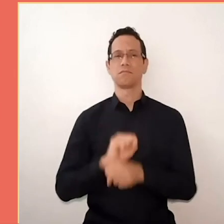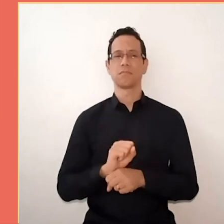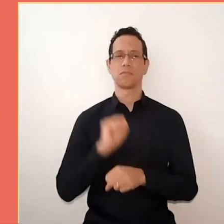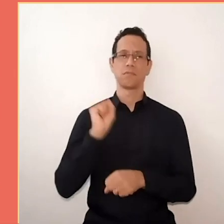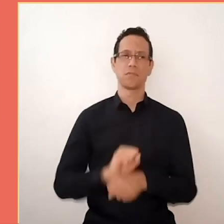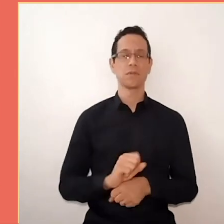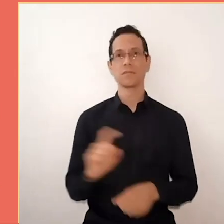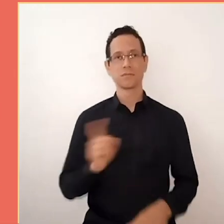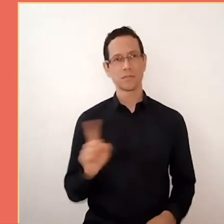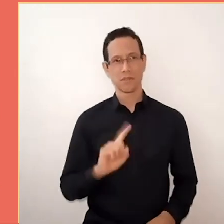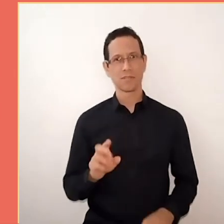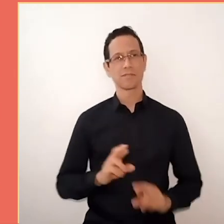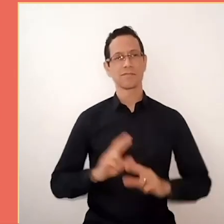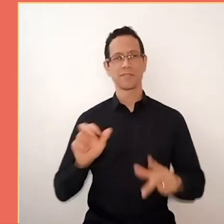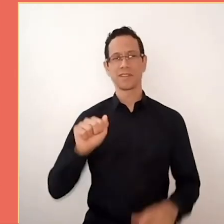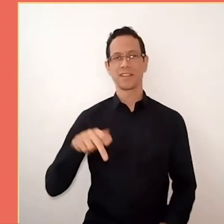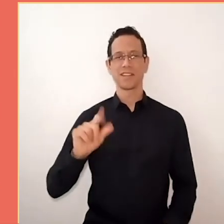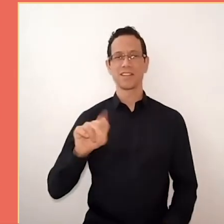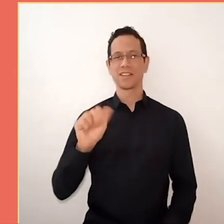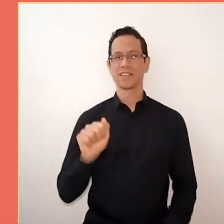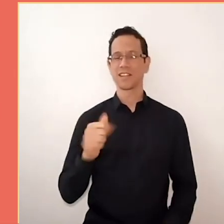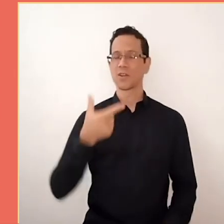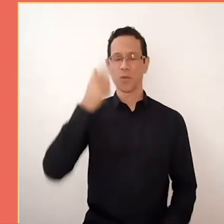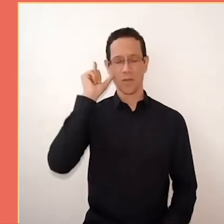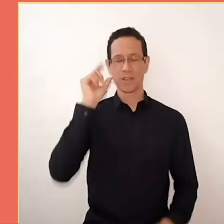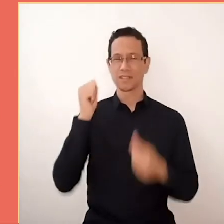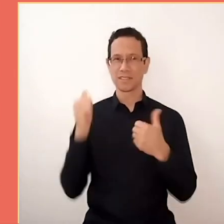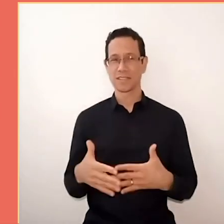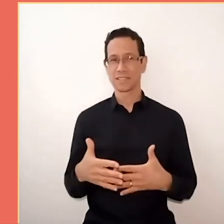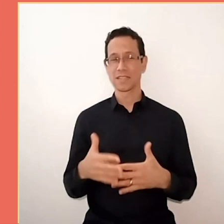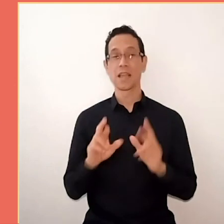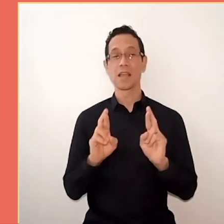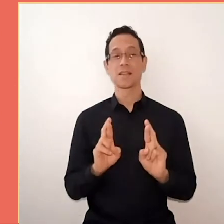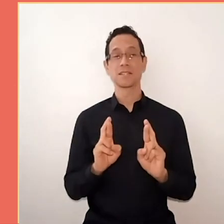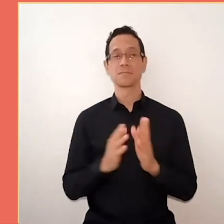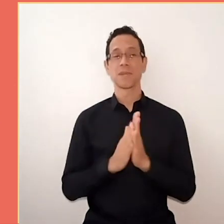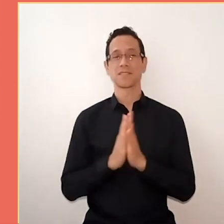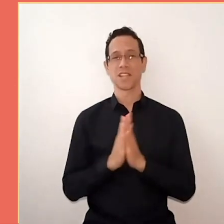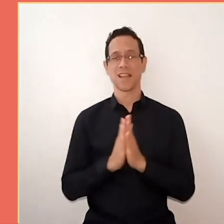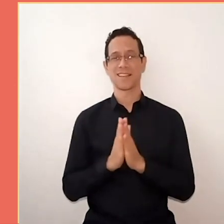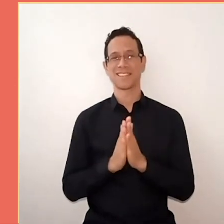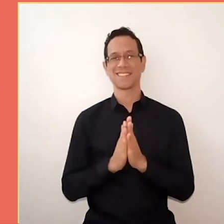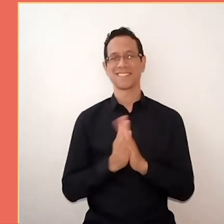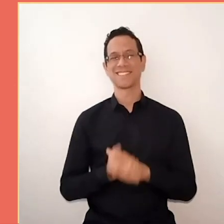a Angela Dannemann, ontem na sua fala. Essa questão do esperançar, acho que a gente vai acabar esse seminário